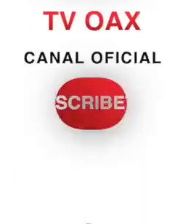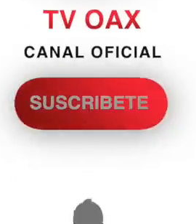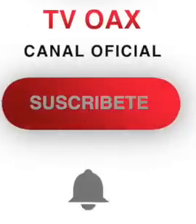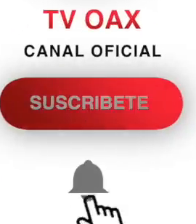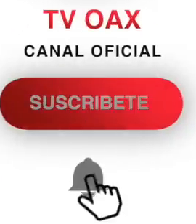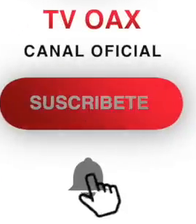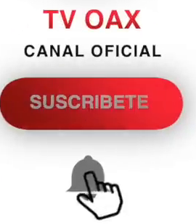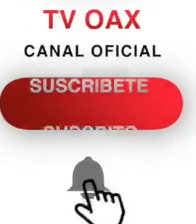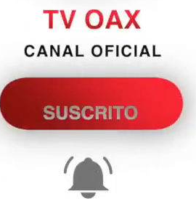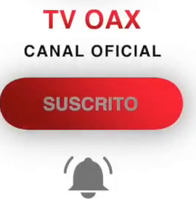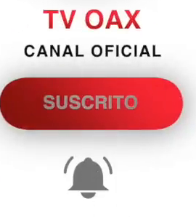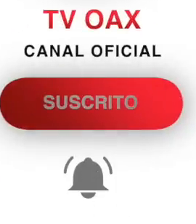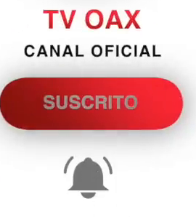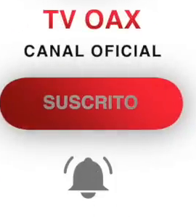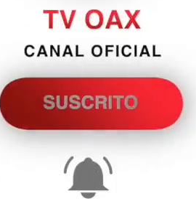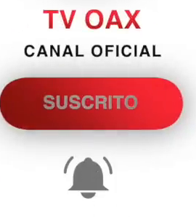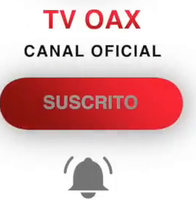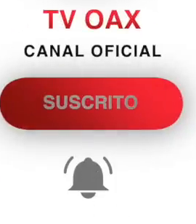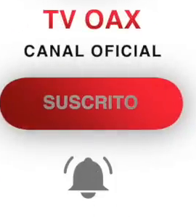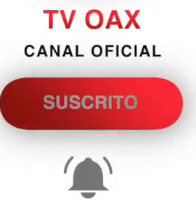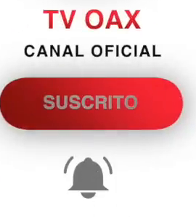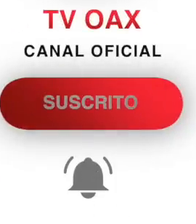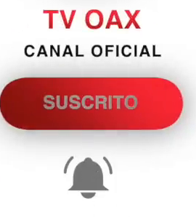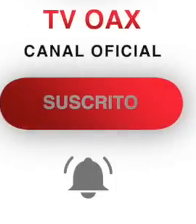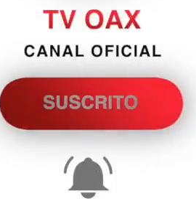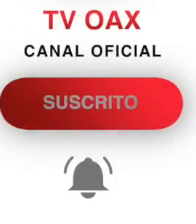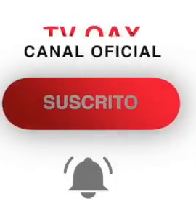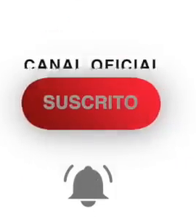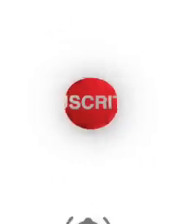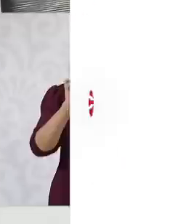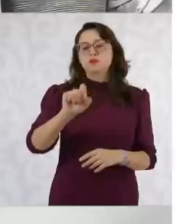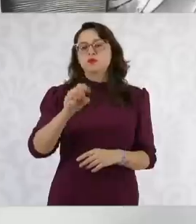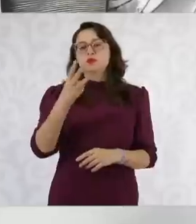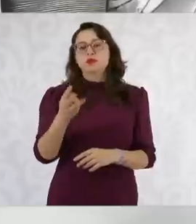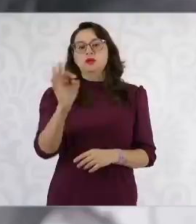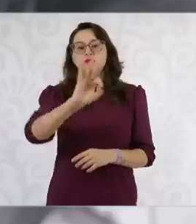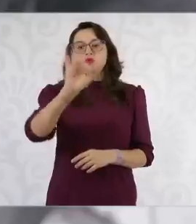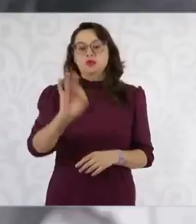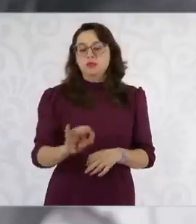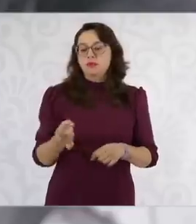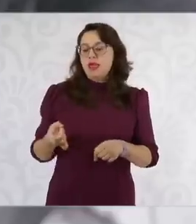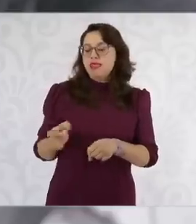que contamos observamos una disminución de 16.3 en el promedio diario de víctimas de homicidio